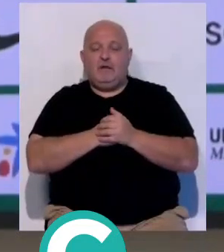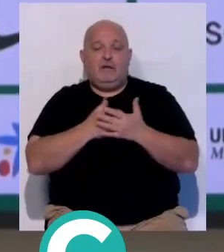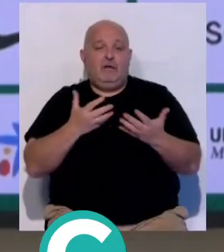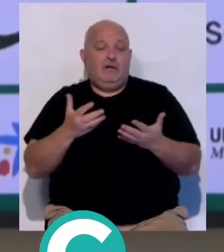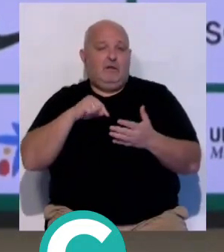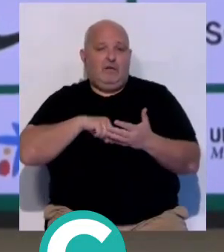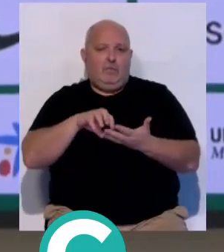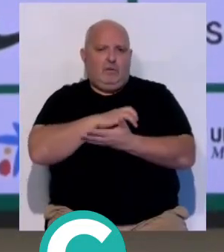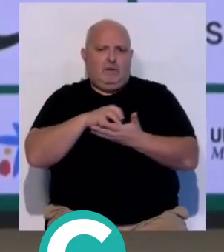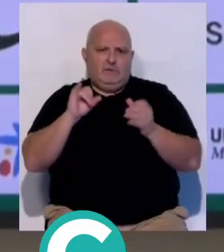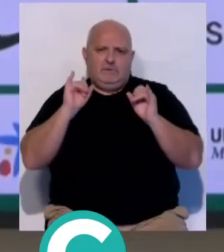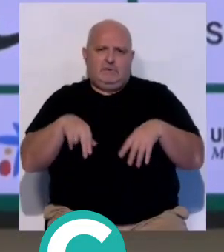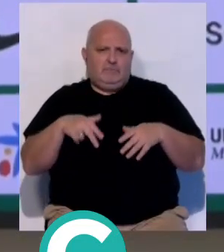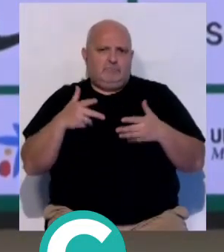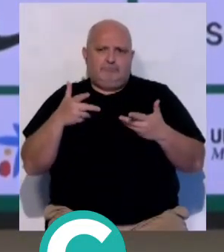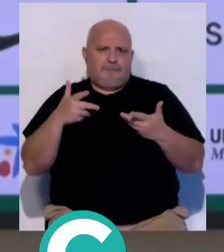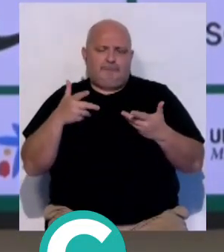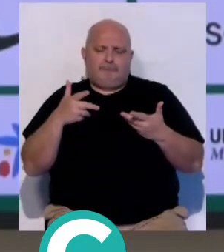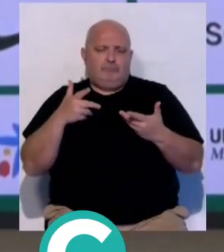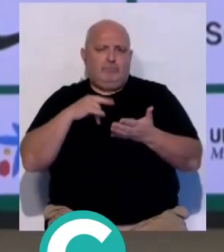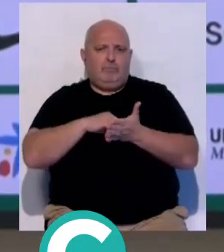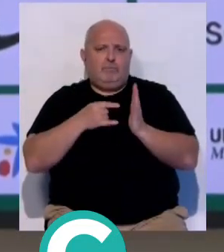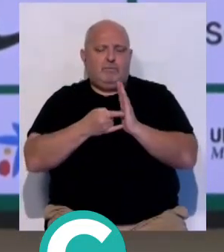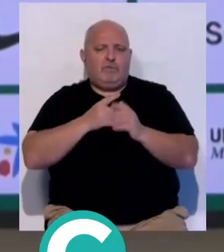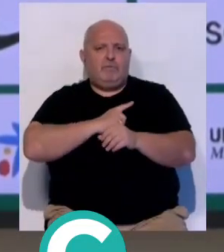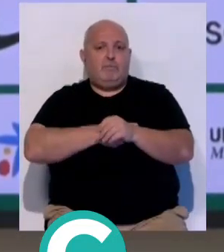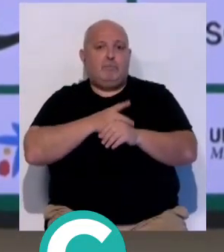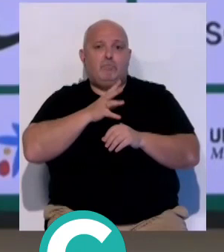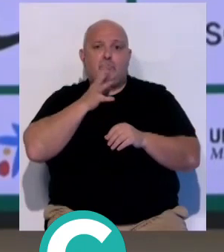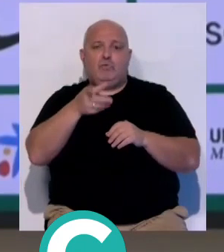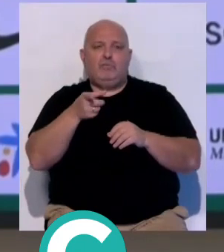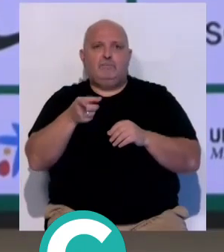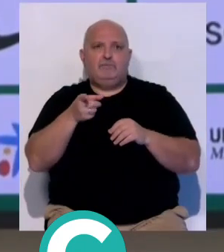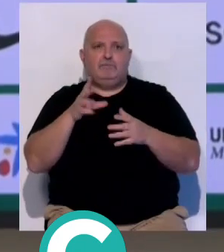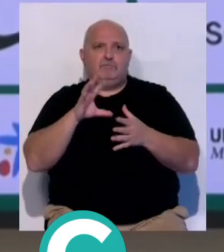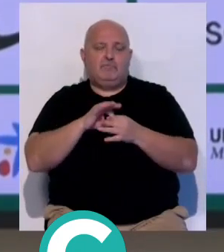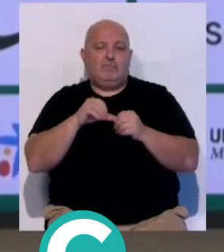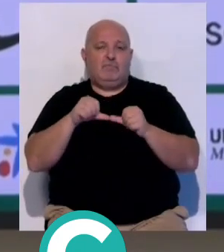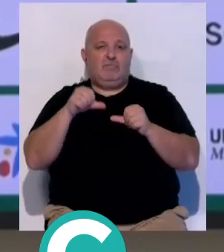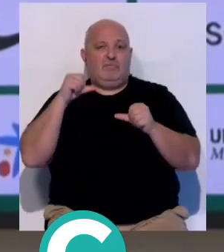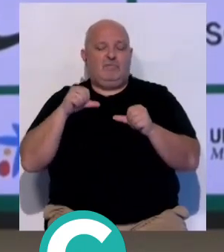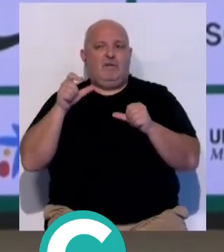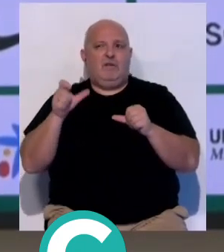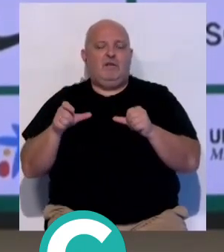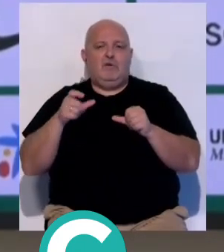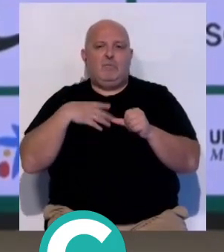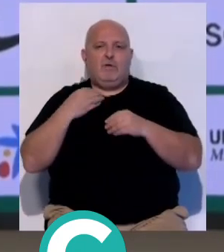de que venimos a desarrollar un proyecto deportivo porque es algo Como dijo Sergio no se pudo dar en